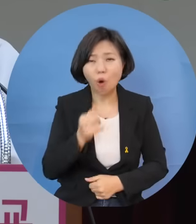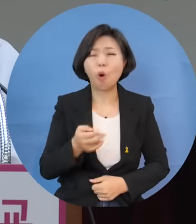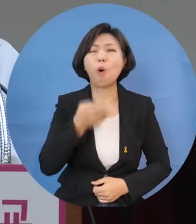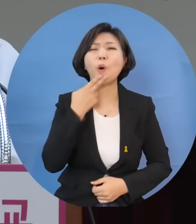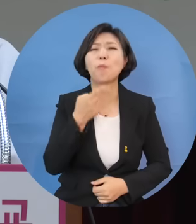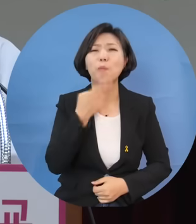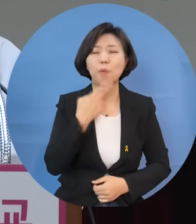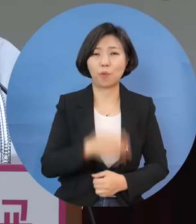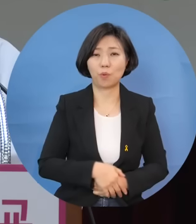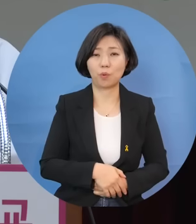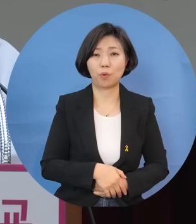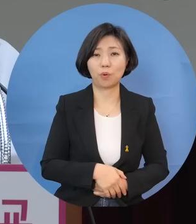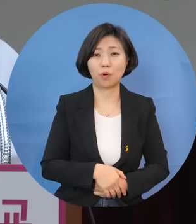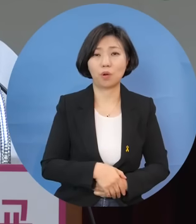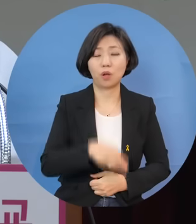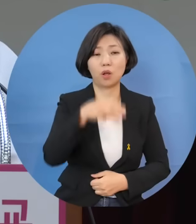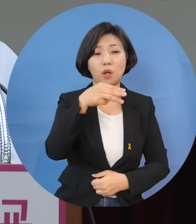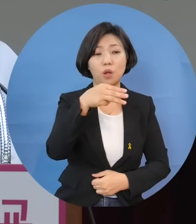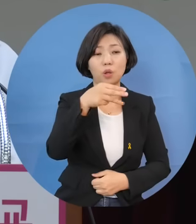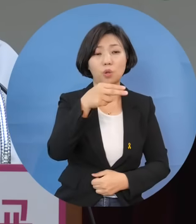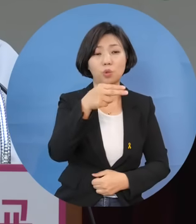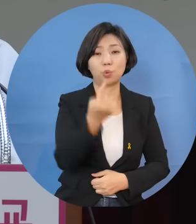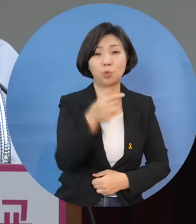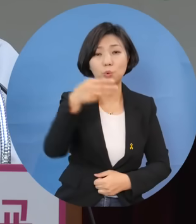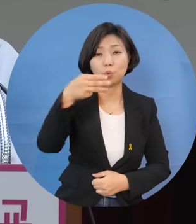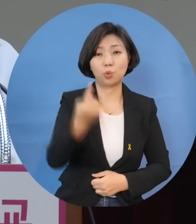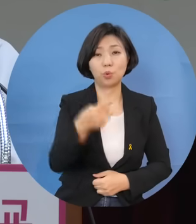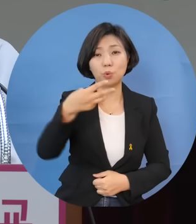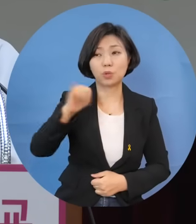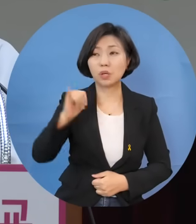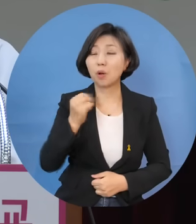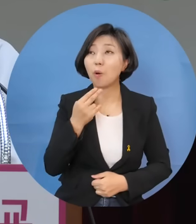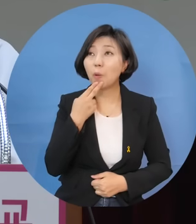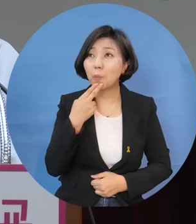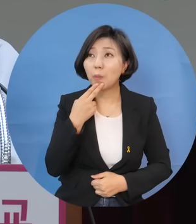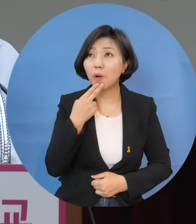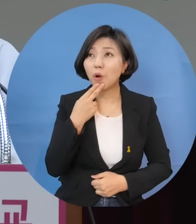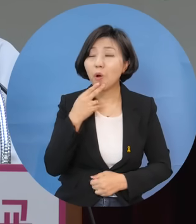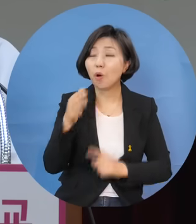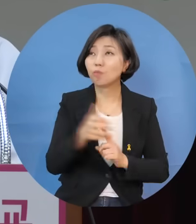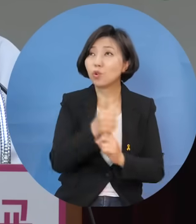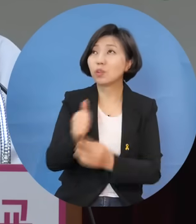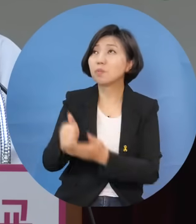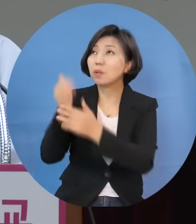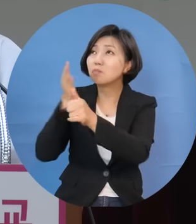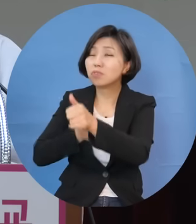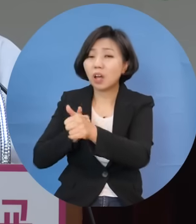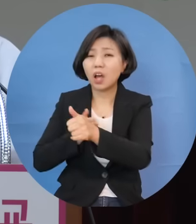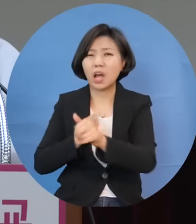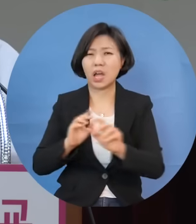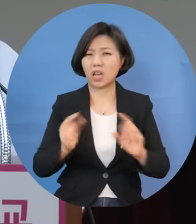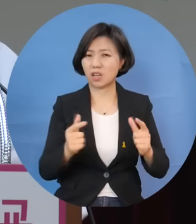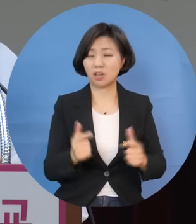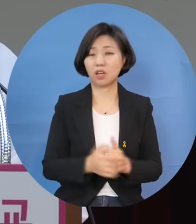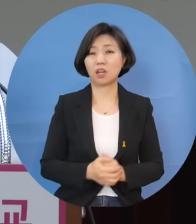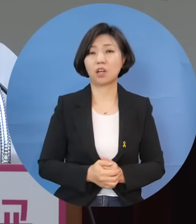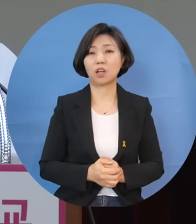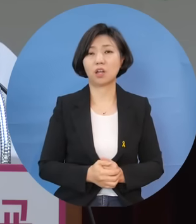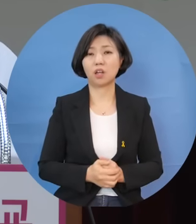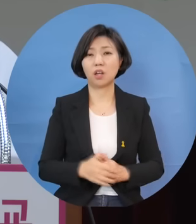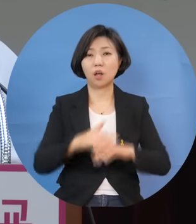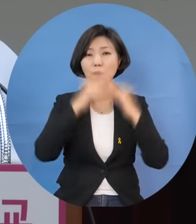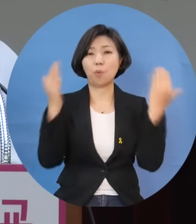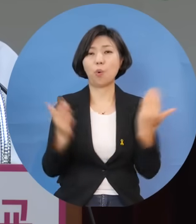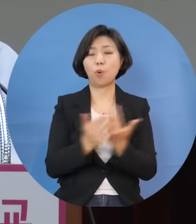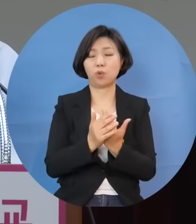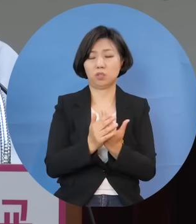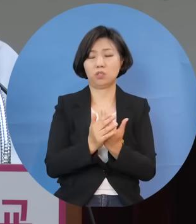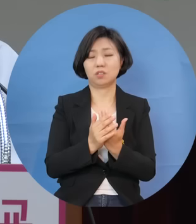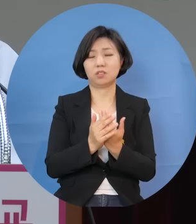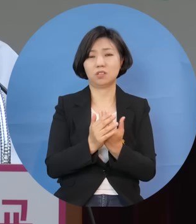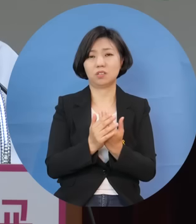다람쥐가 도토리 없다고 부처님께 부탁할까? 모든 생물은 자립하고 있습니다.